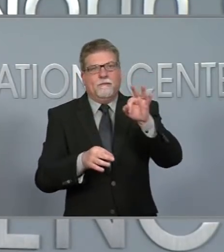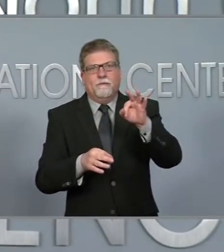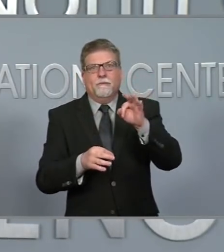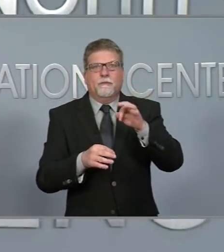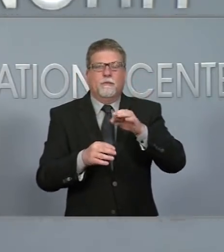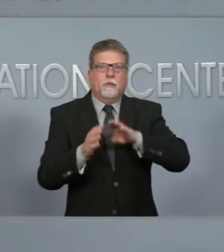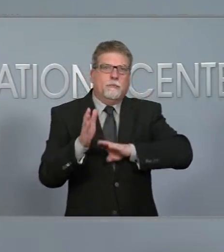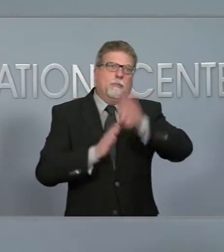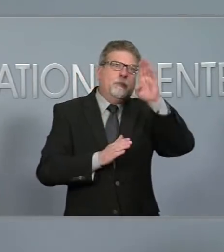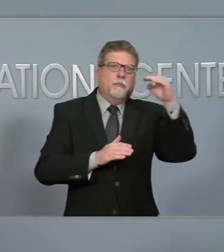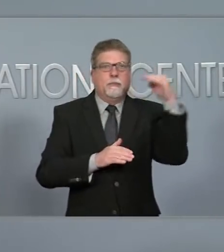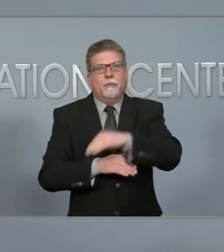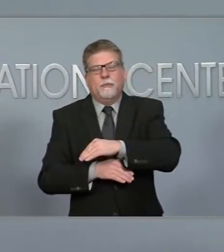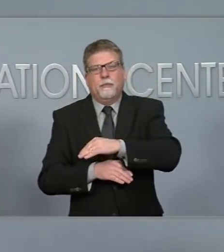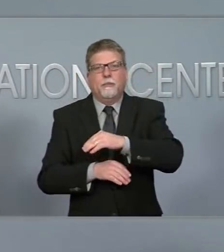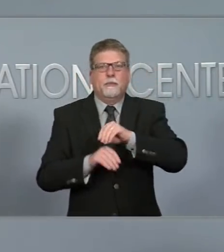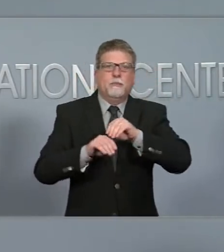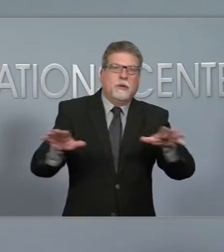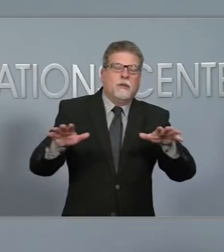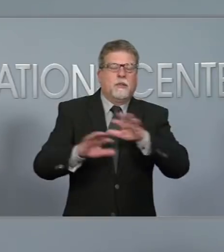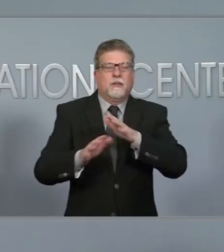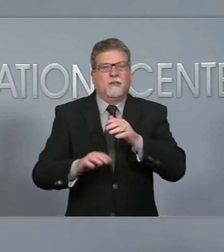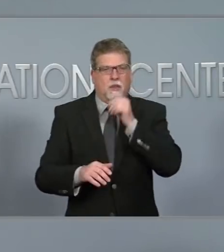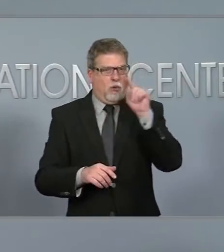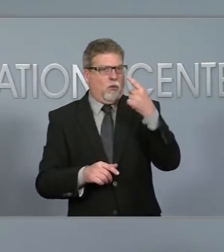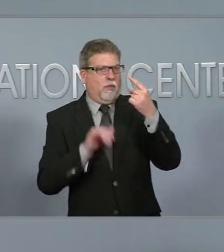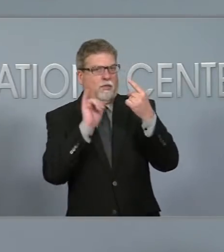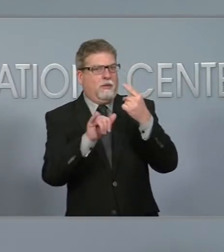tácticamente las muertes para there una tener una idea más